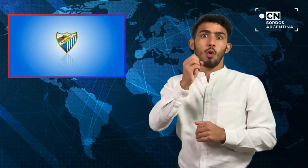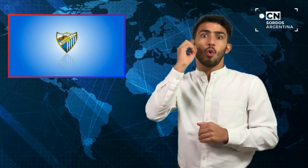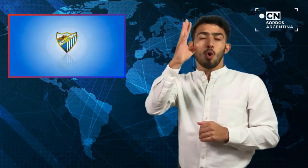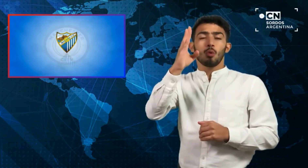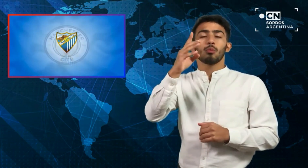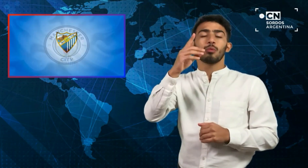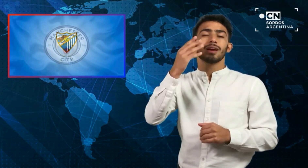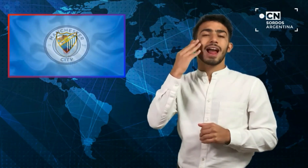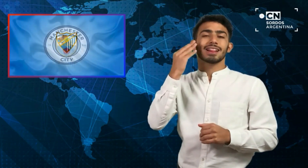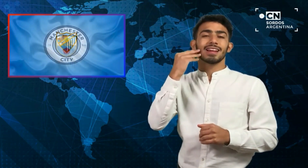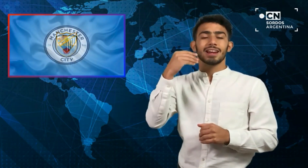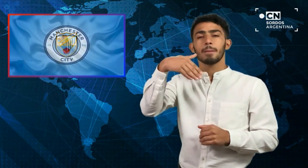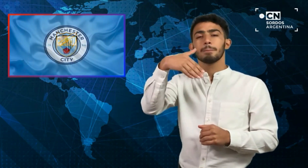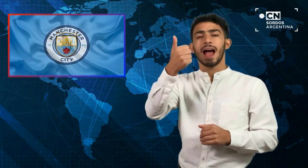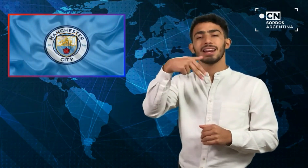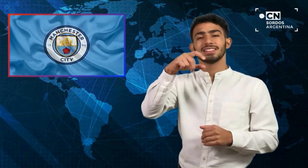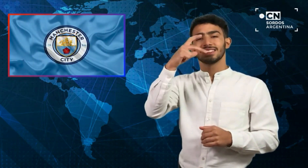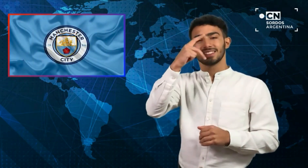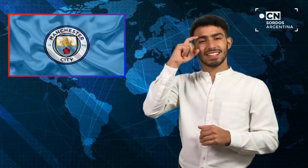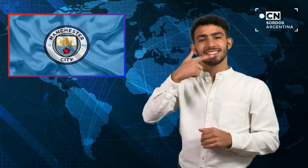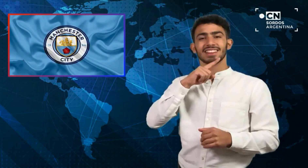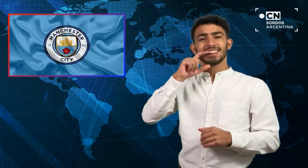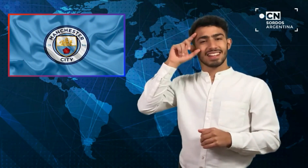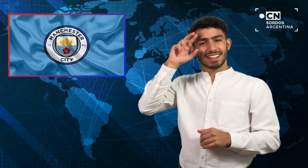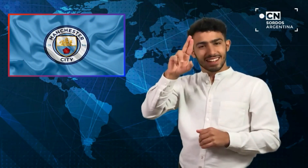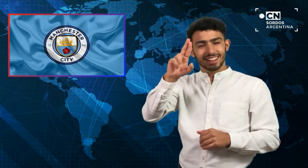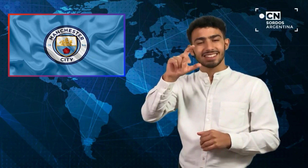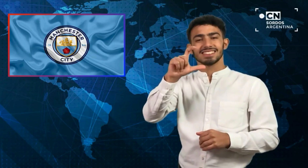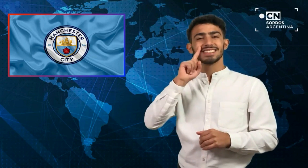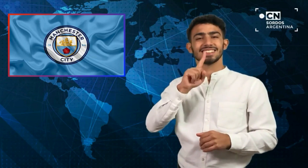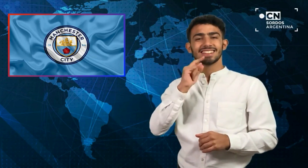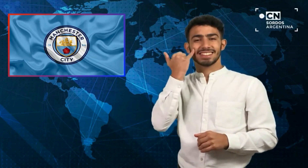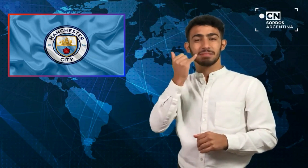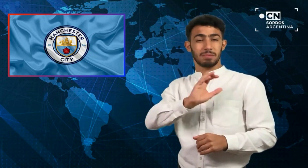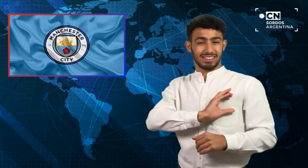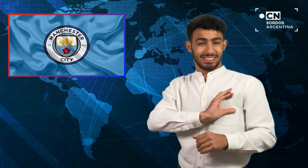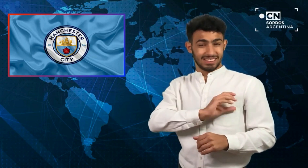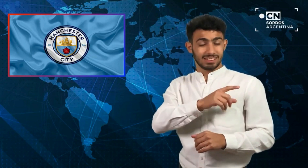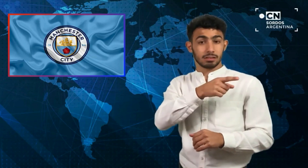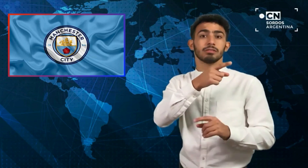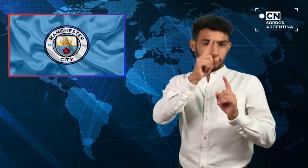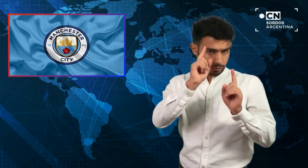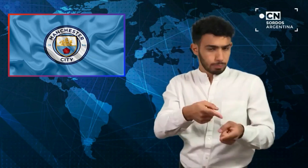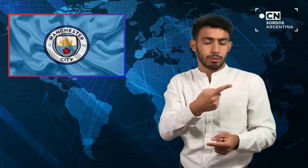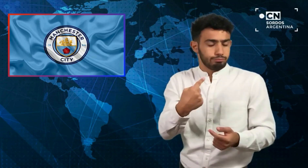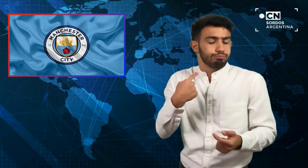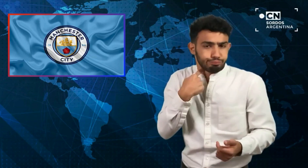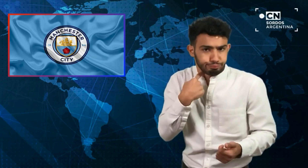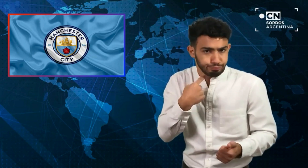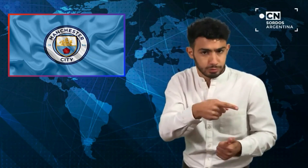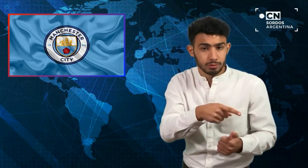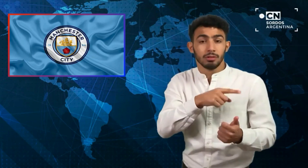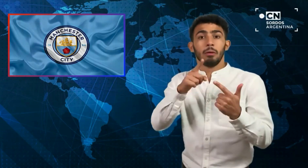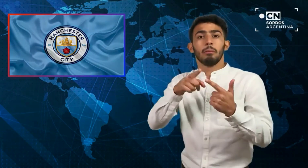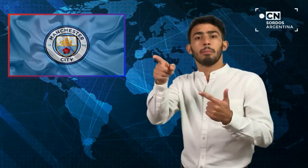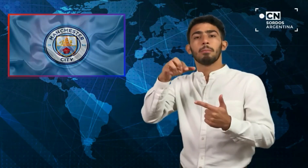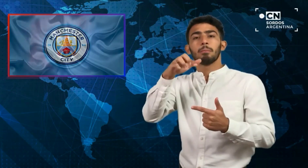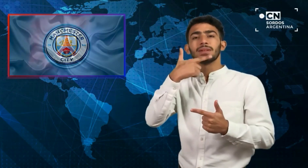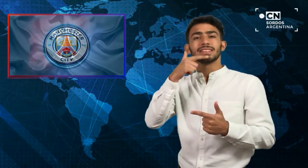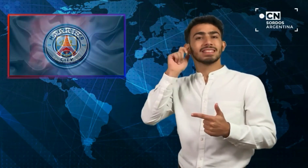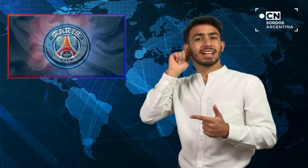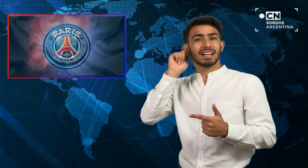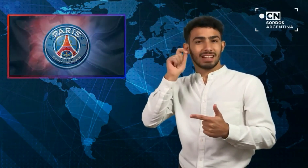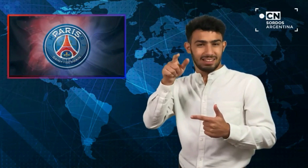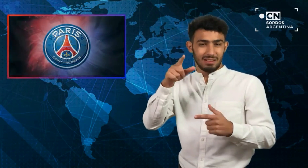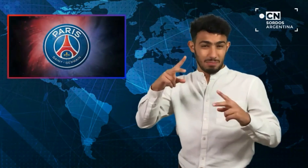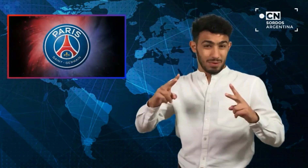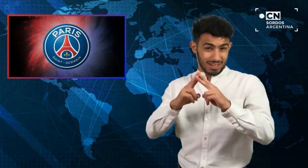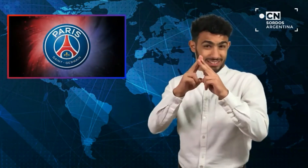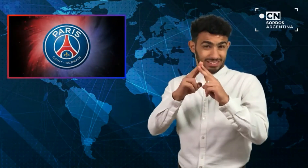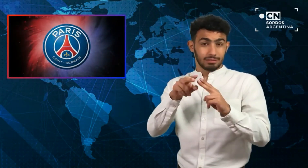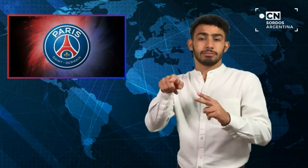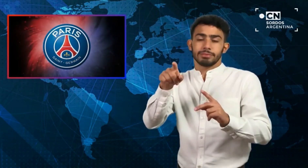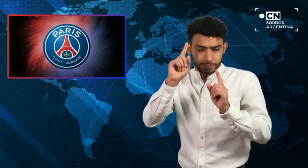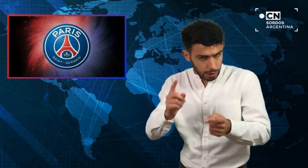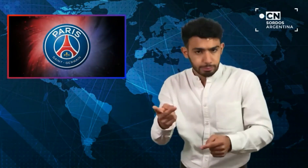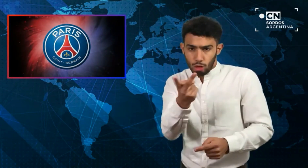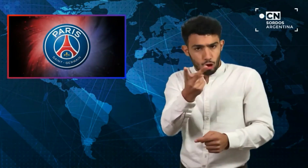Manchester City y Paris Saint-Germain también han tenido problemas.